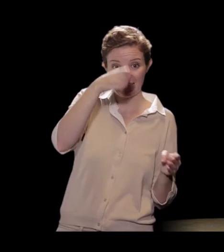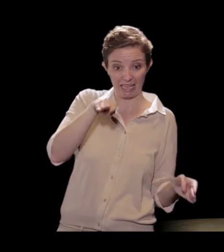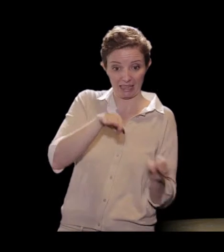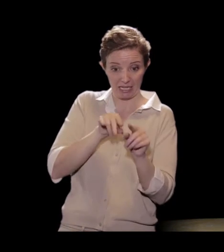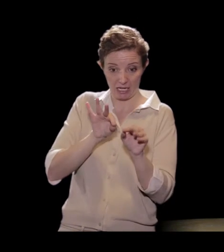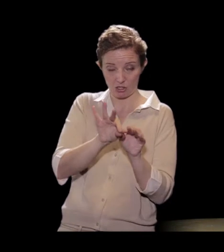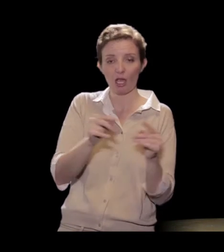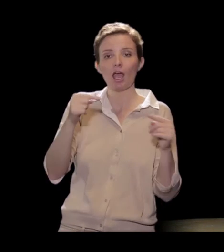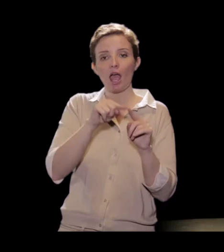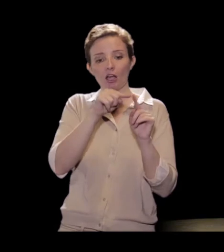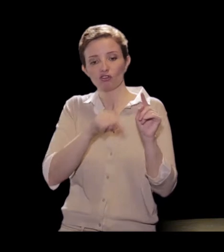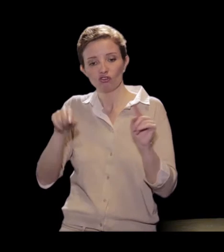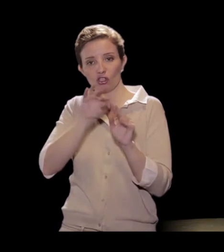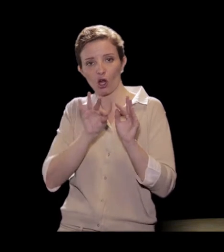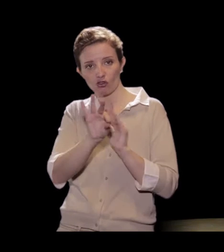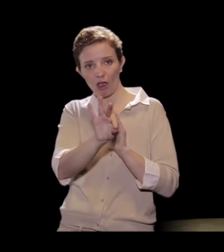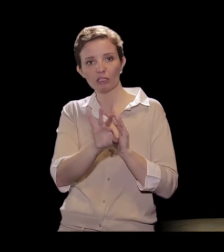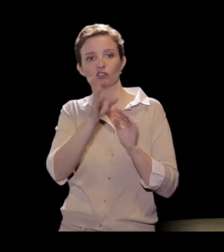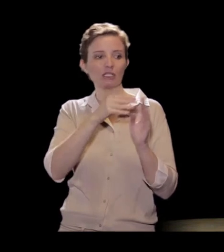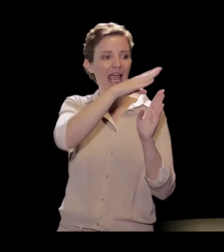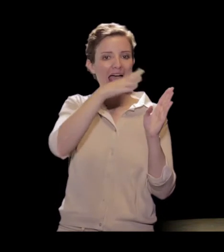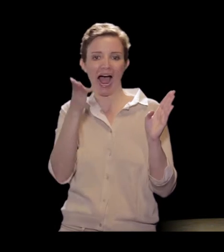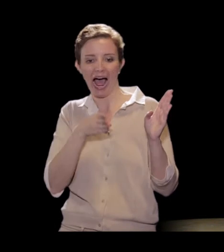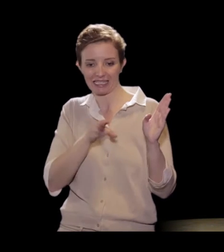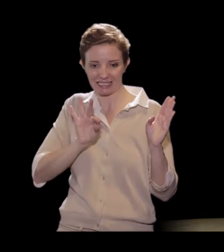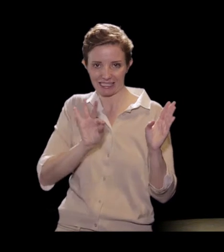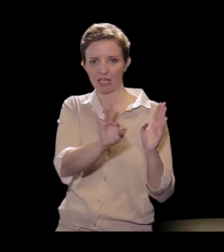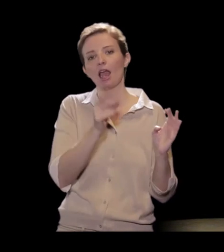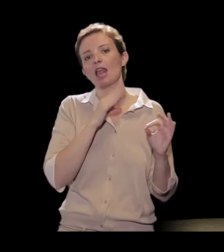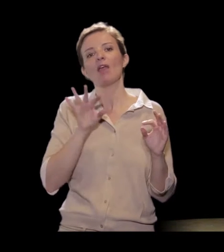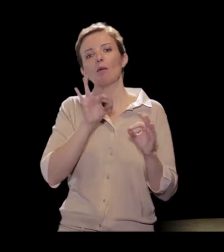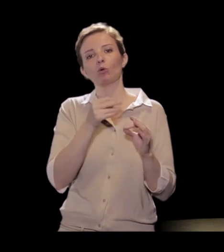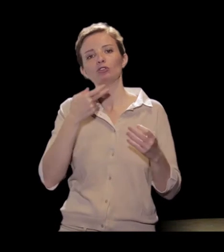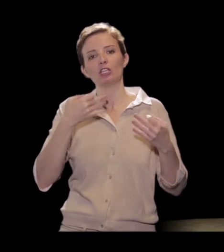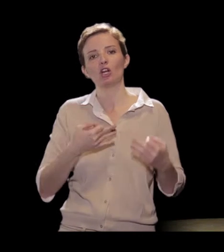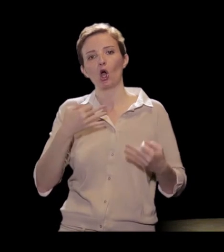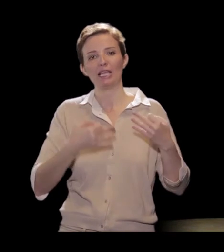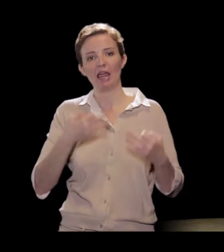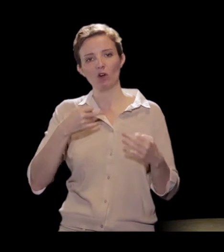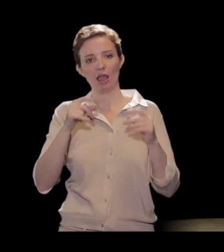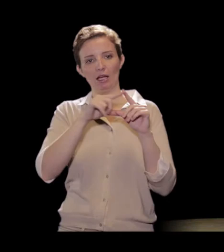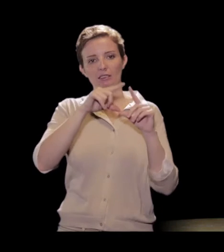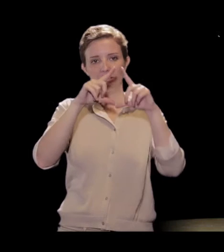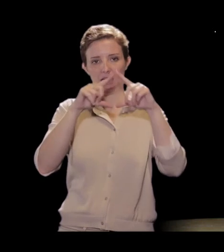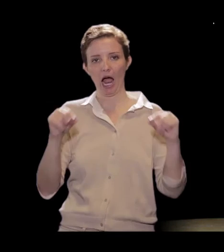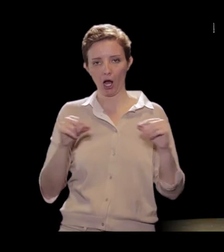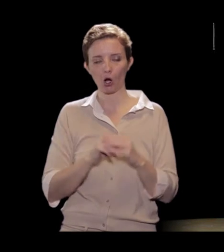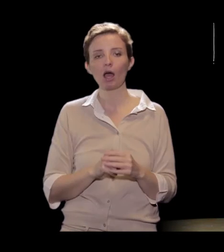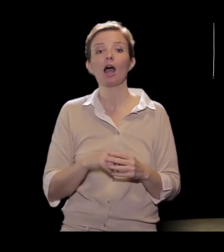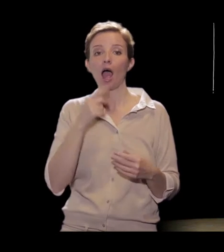O, ancora, il circocentro, punto di intersezione degli assi. Sono i punti notevoli di un triangolo. Il baricentro in geometria analitica.